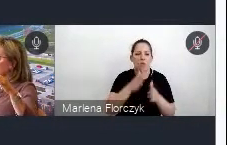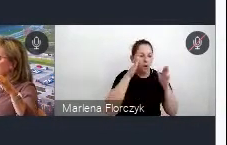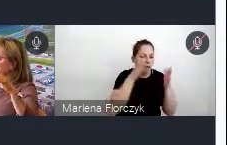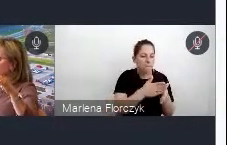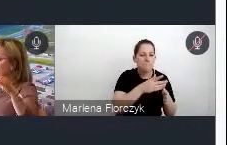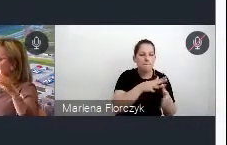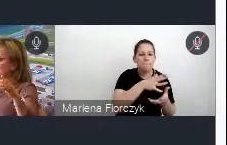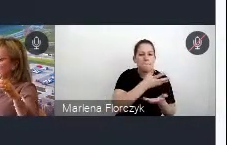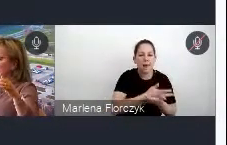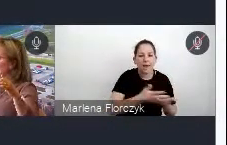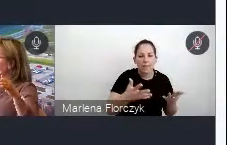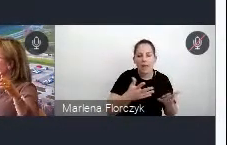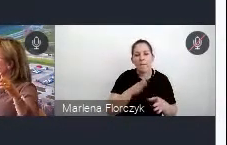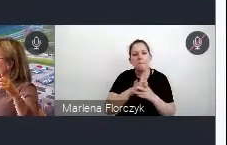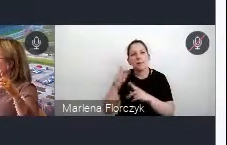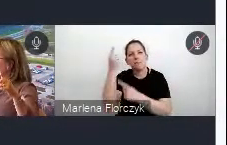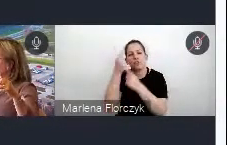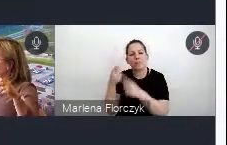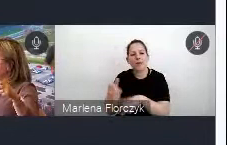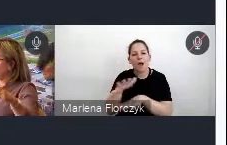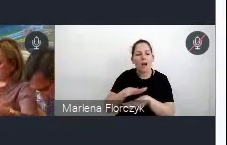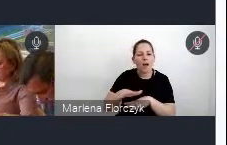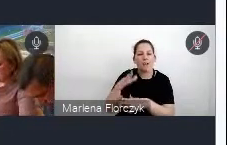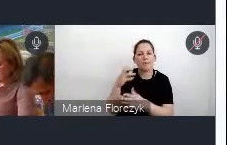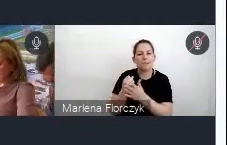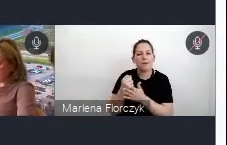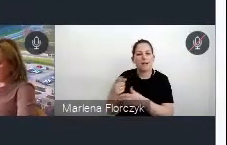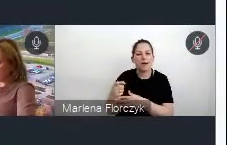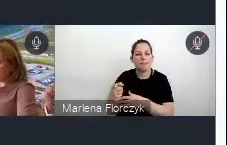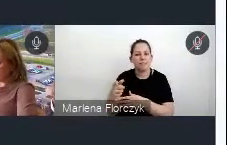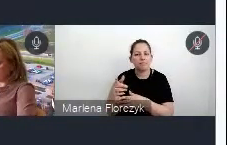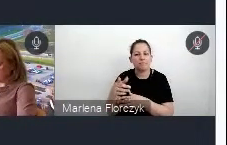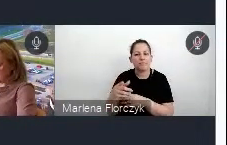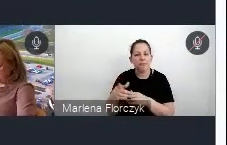bez uwzględnienia obszaru Ludzie.